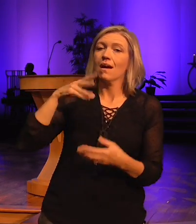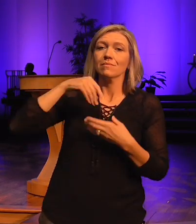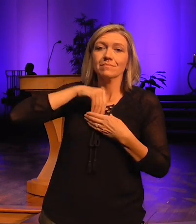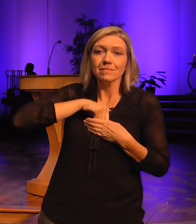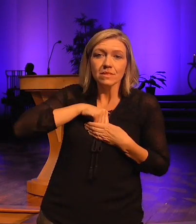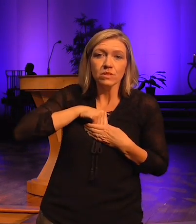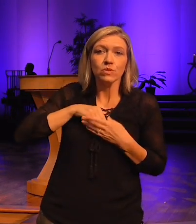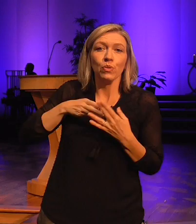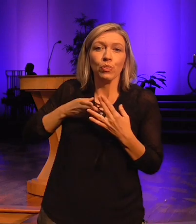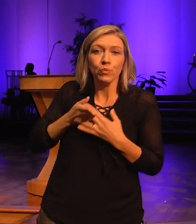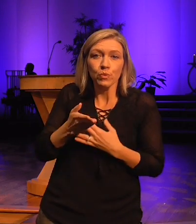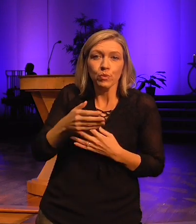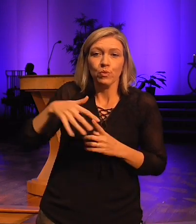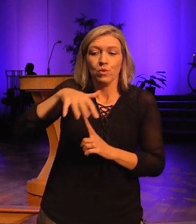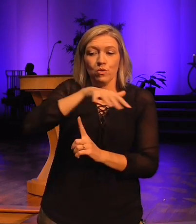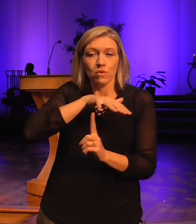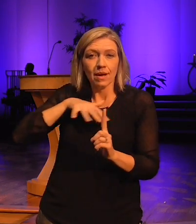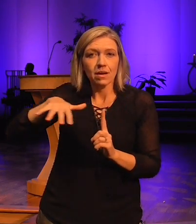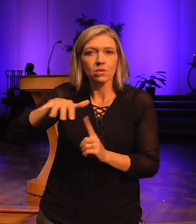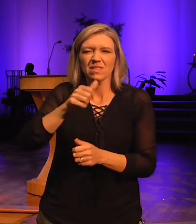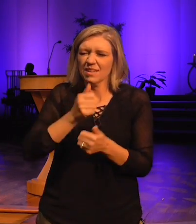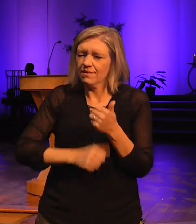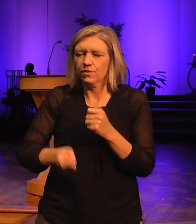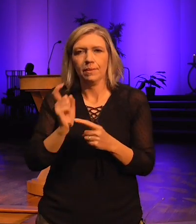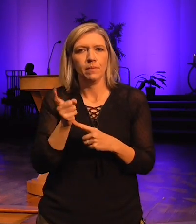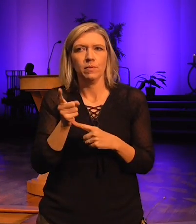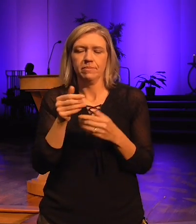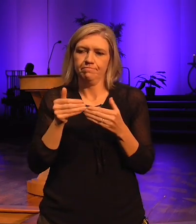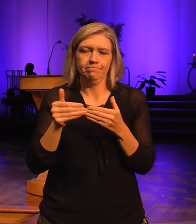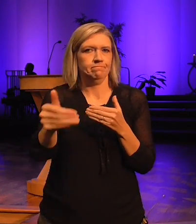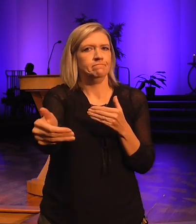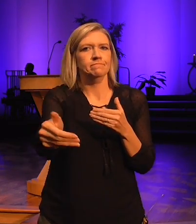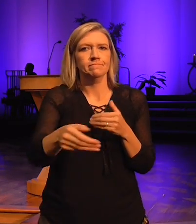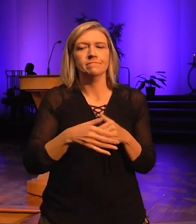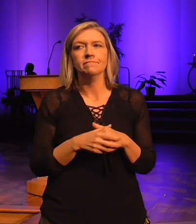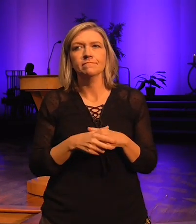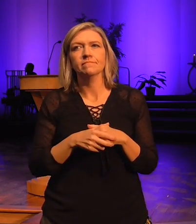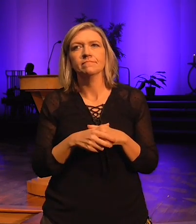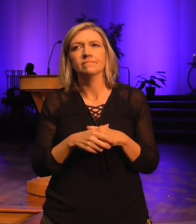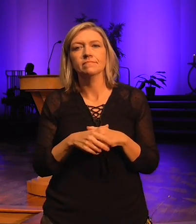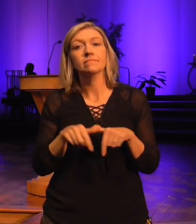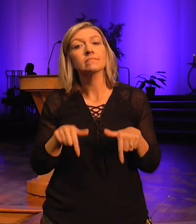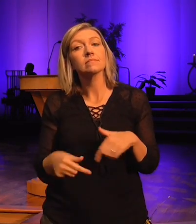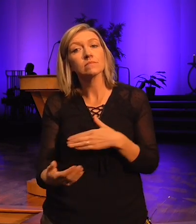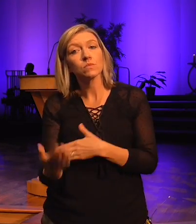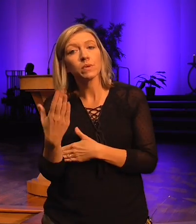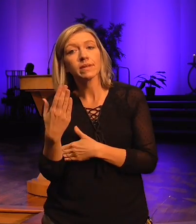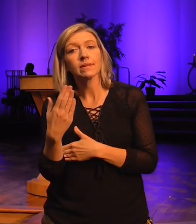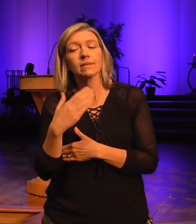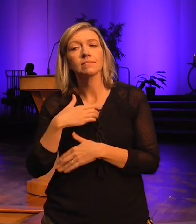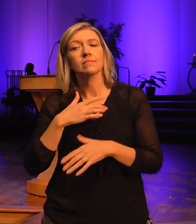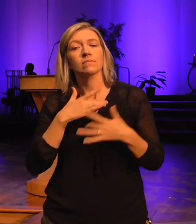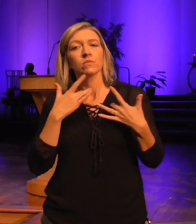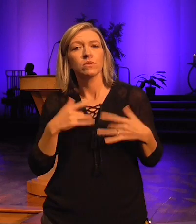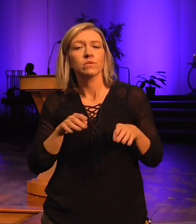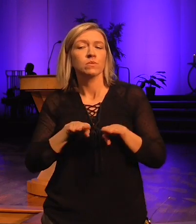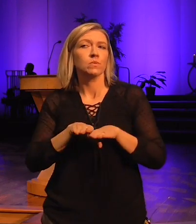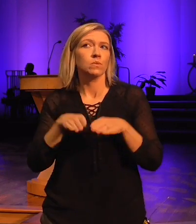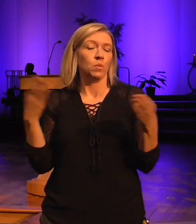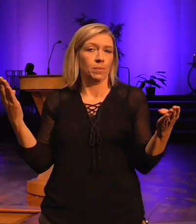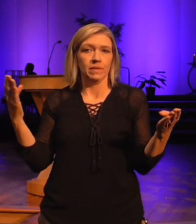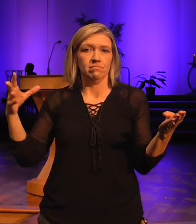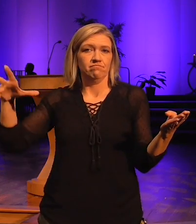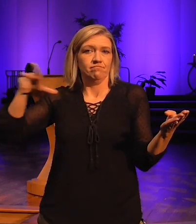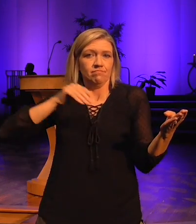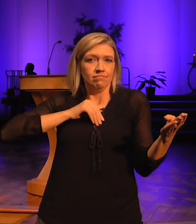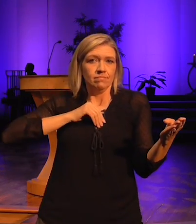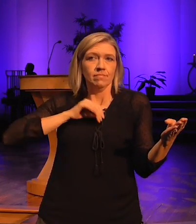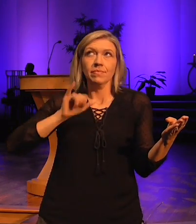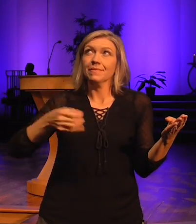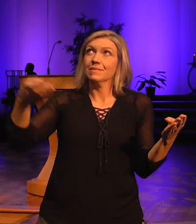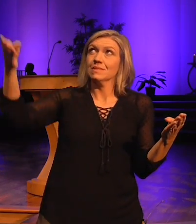en cada momento y por eso esta mañana abrimos nuestros corazones a esa verdad Divina sabiendo,